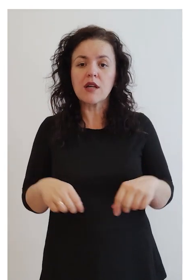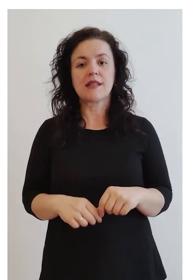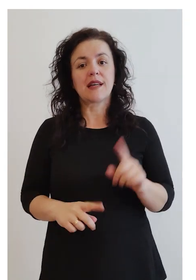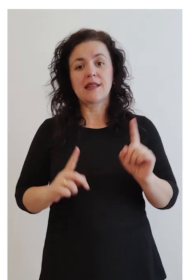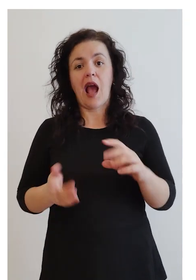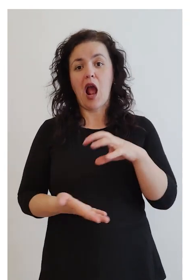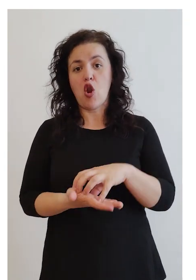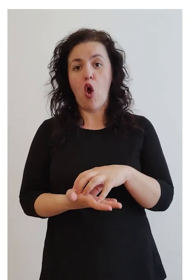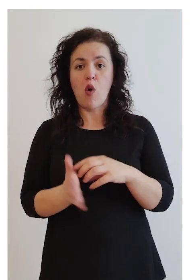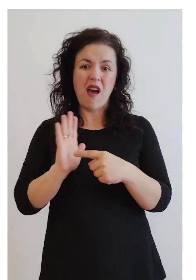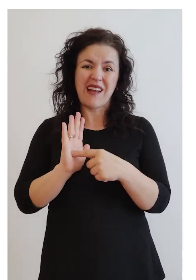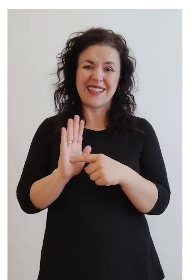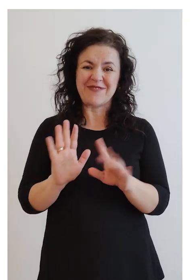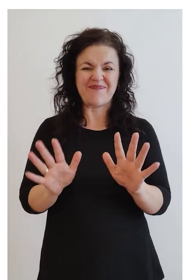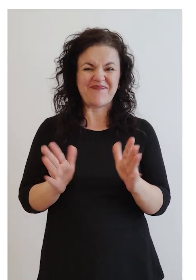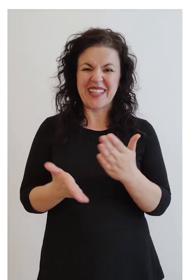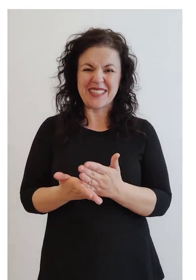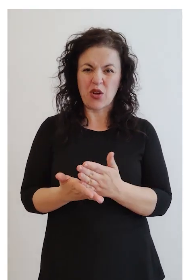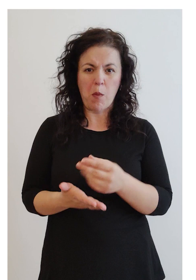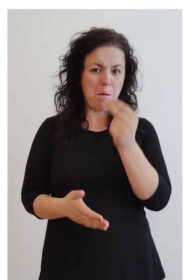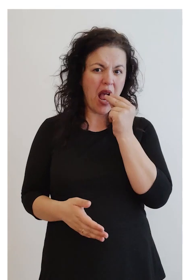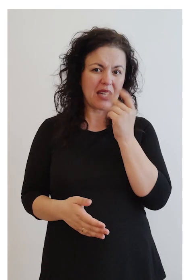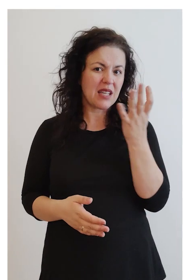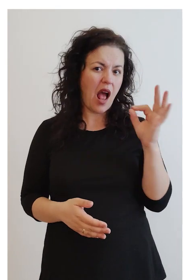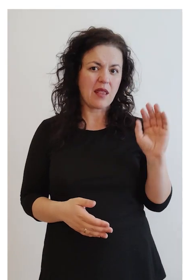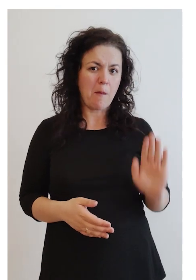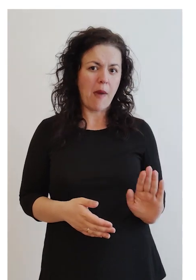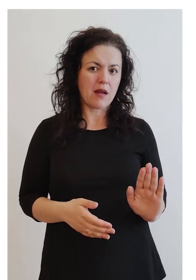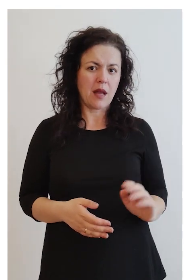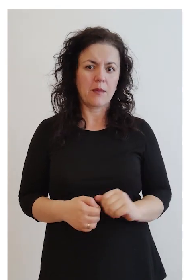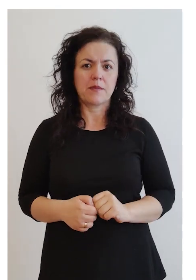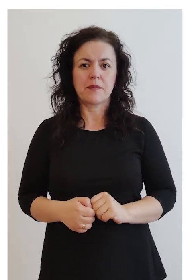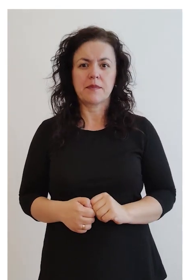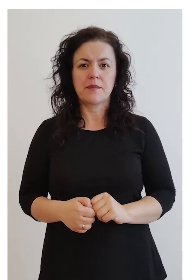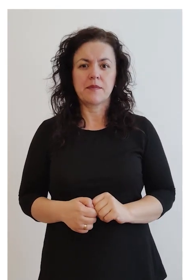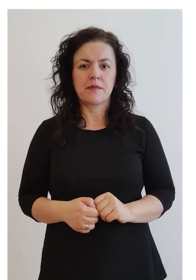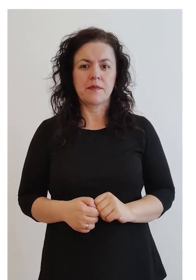Asigurați-vă că mâncarea este complet gătită.